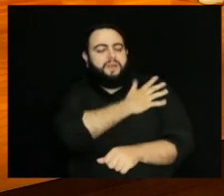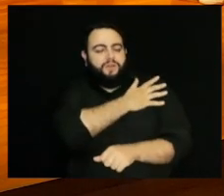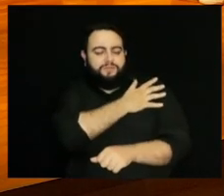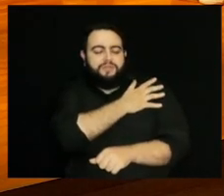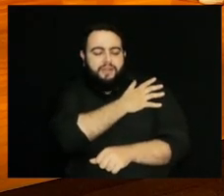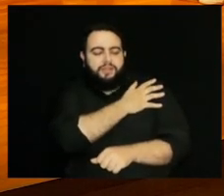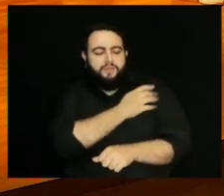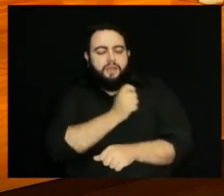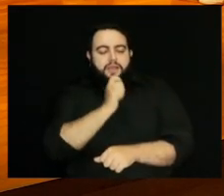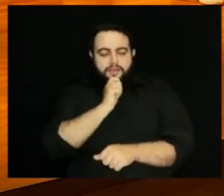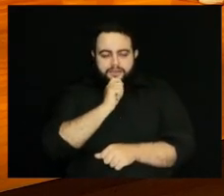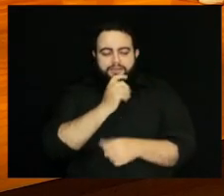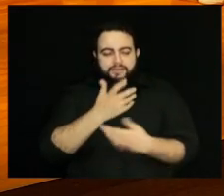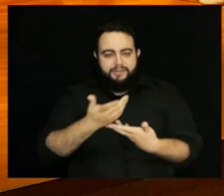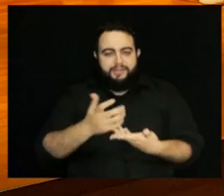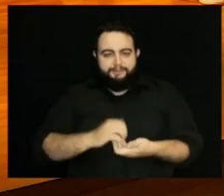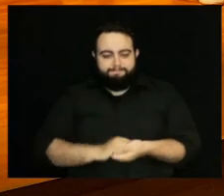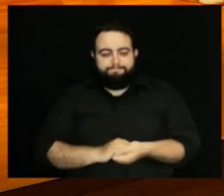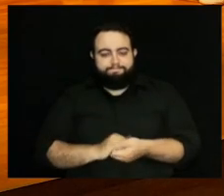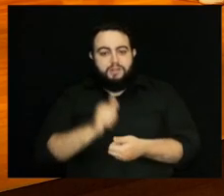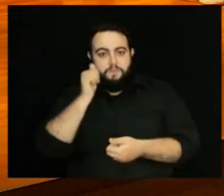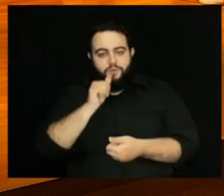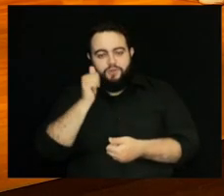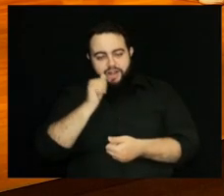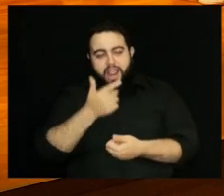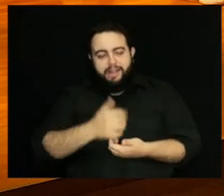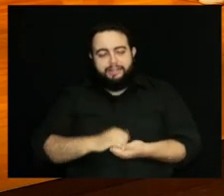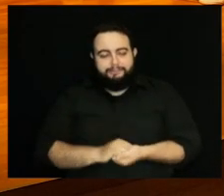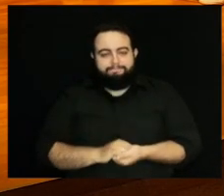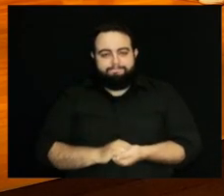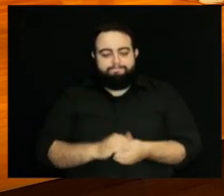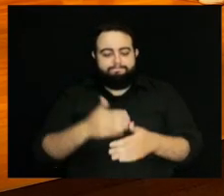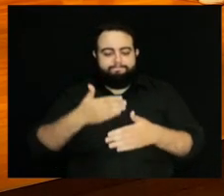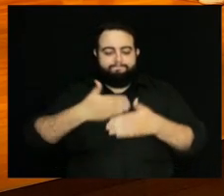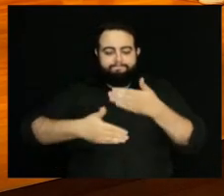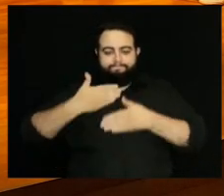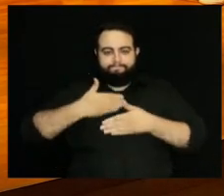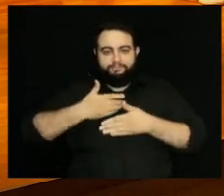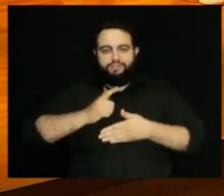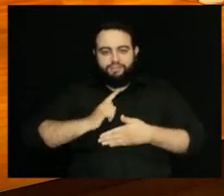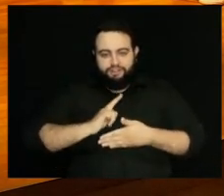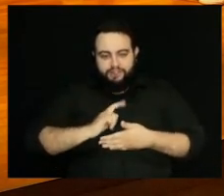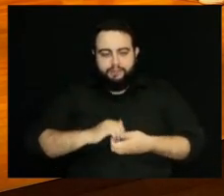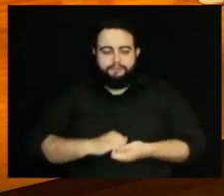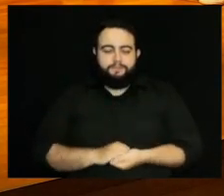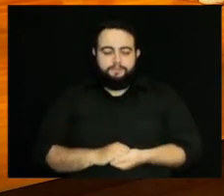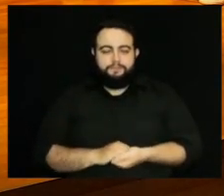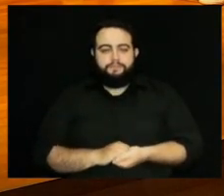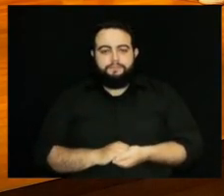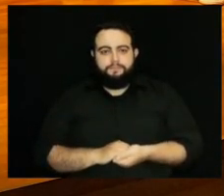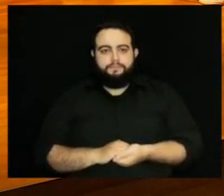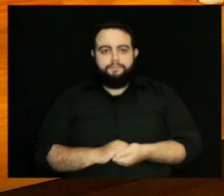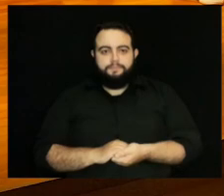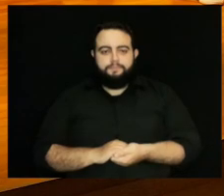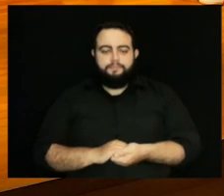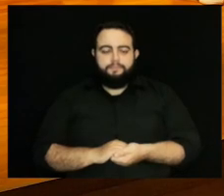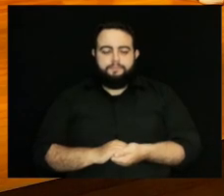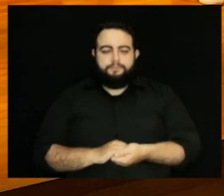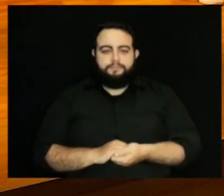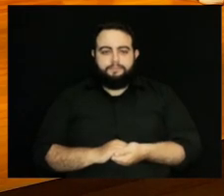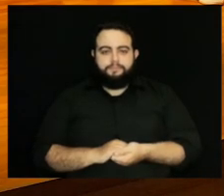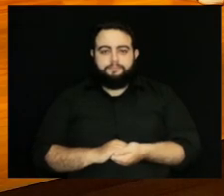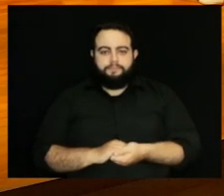com relação às mulheres era muito retrógrada, com relação a esse tema Que tempo nós